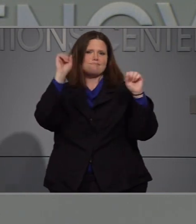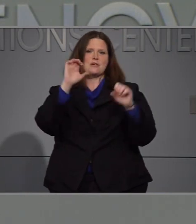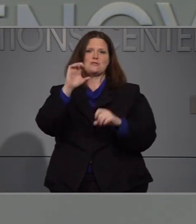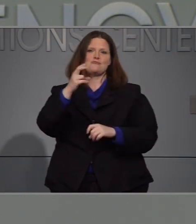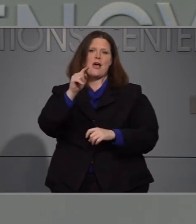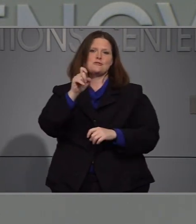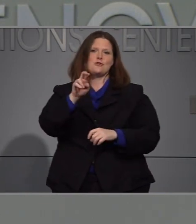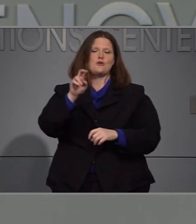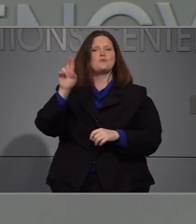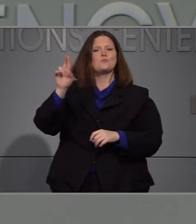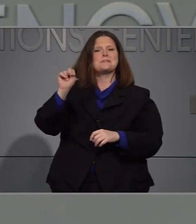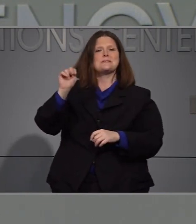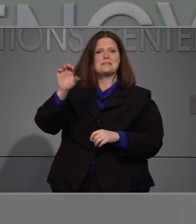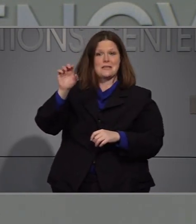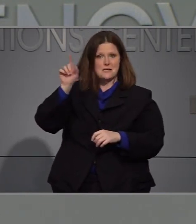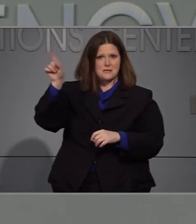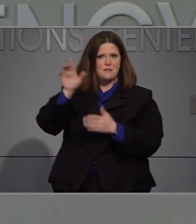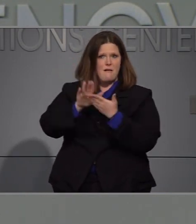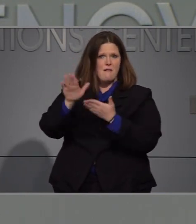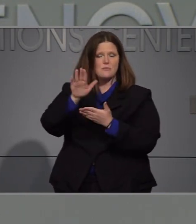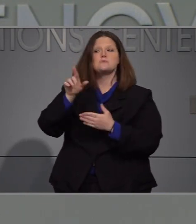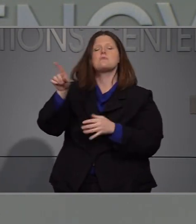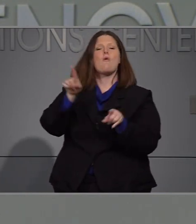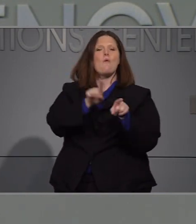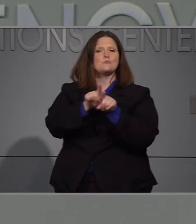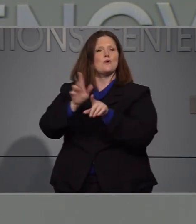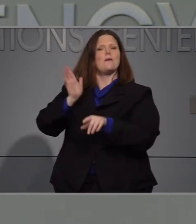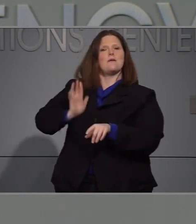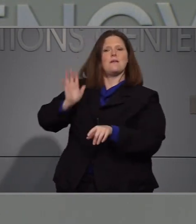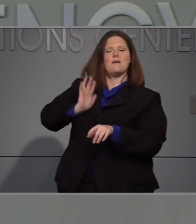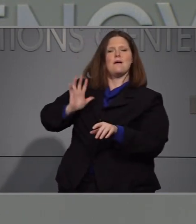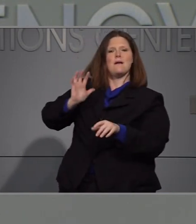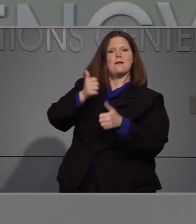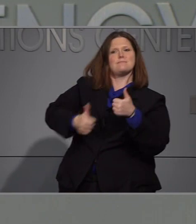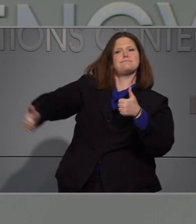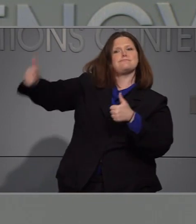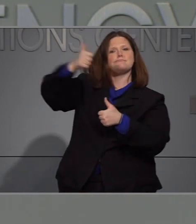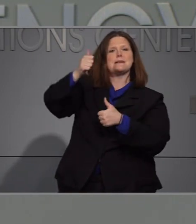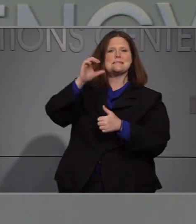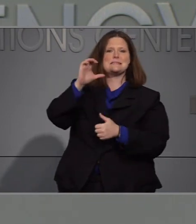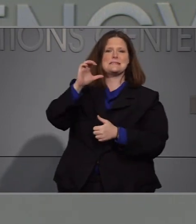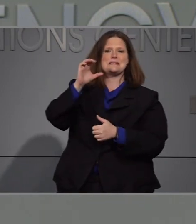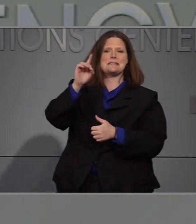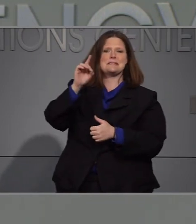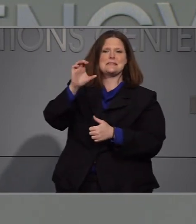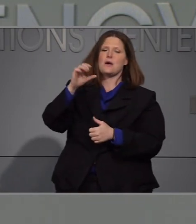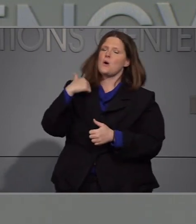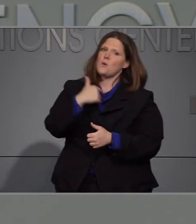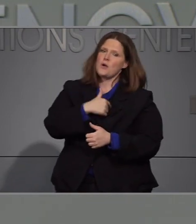casi, fíjense, si el canciller de ello, en sí, sino también que era dirigente y de.